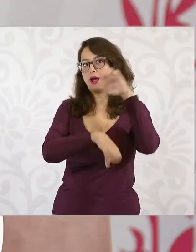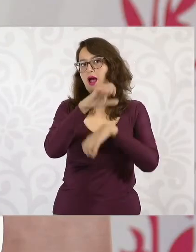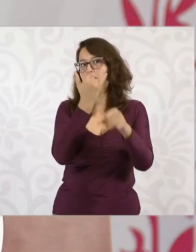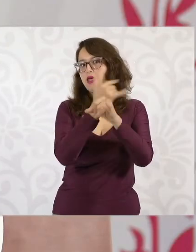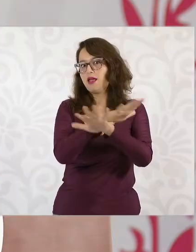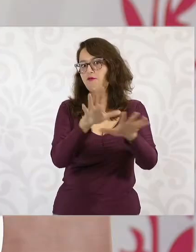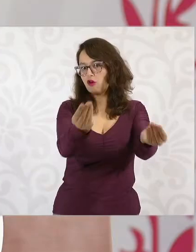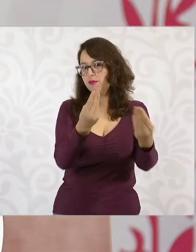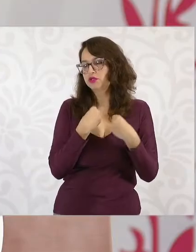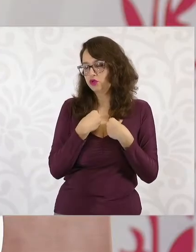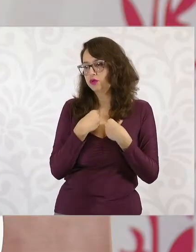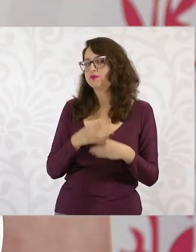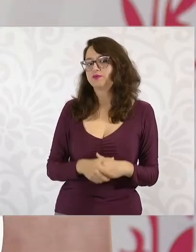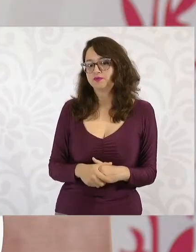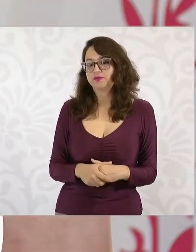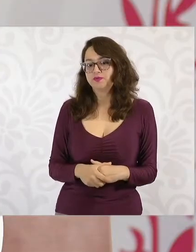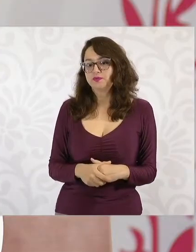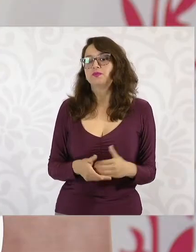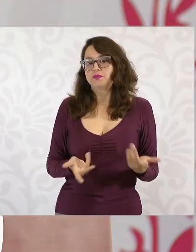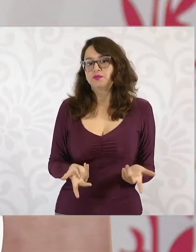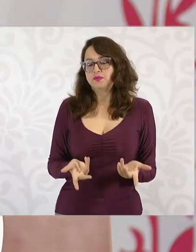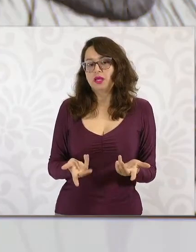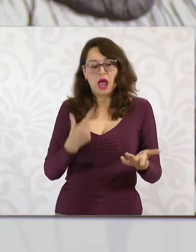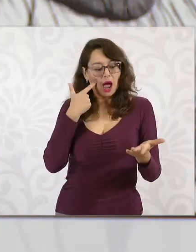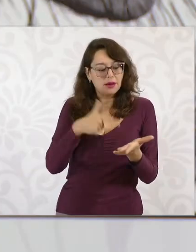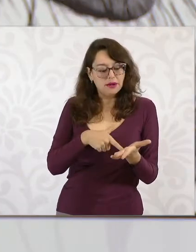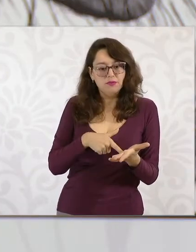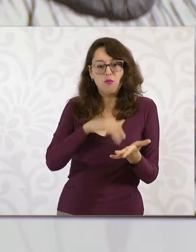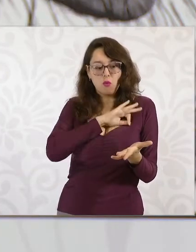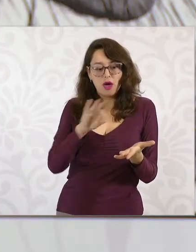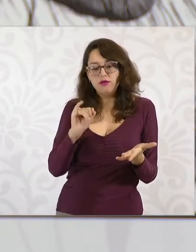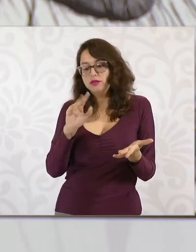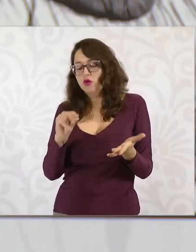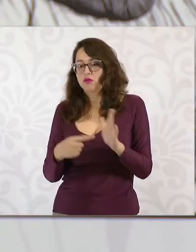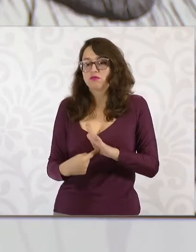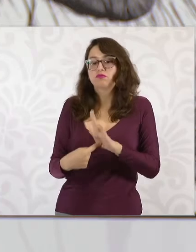E y por supuesto hasta donde se pueda dar la información, se dará la información sin pues